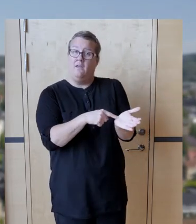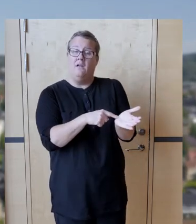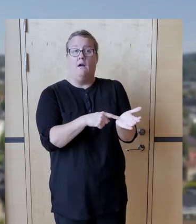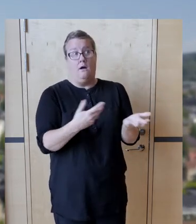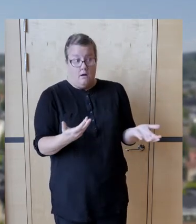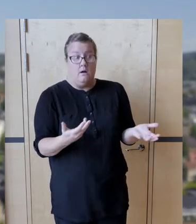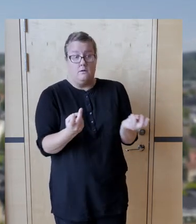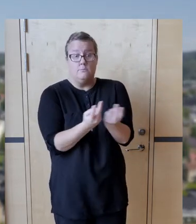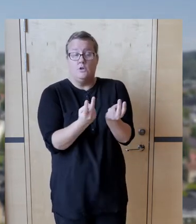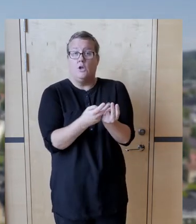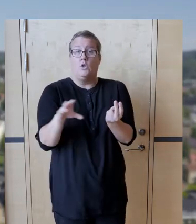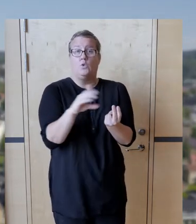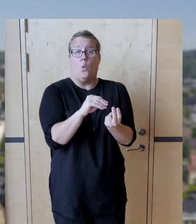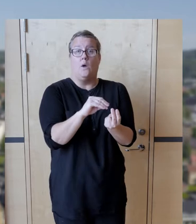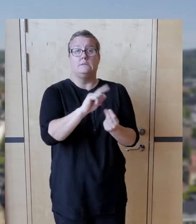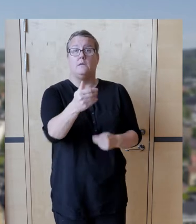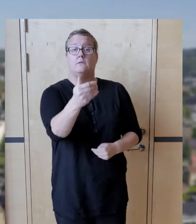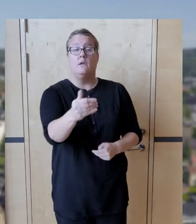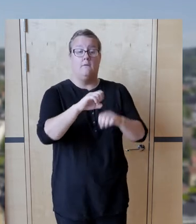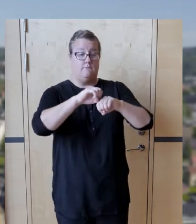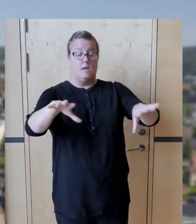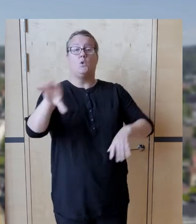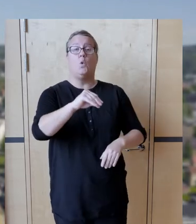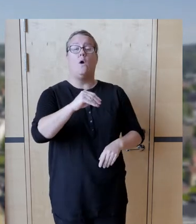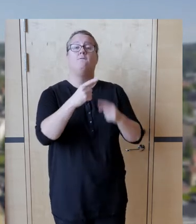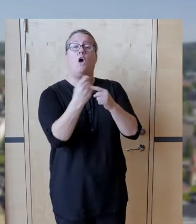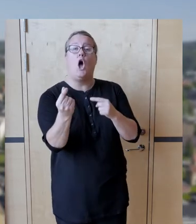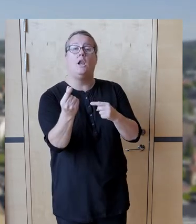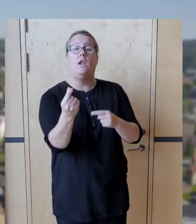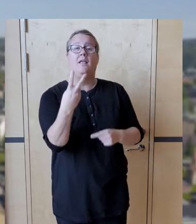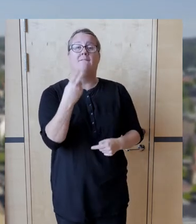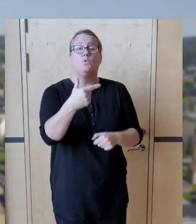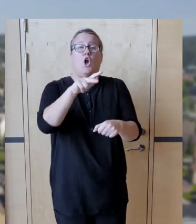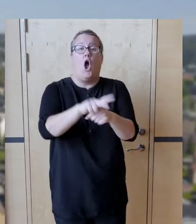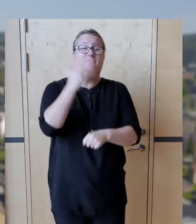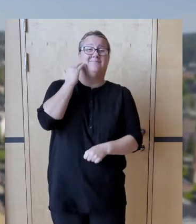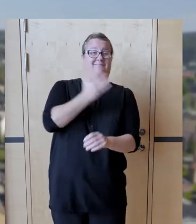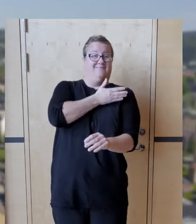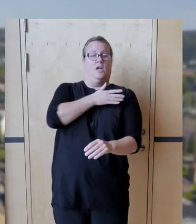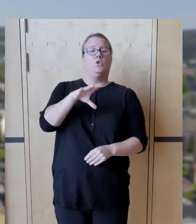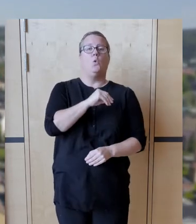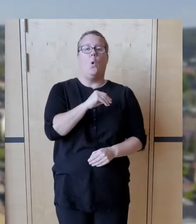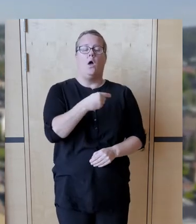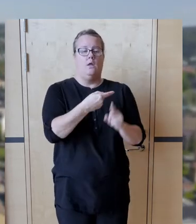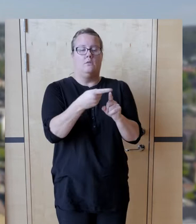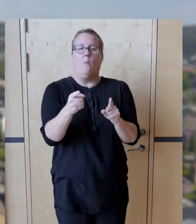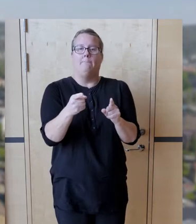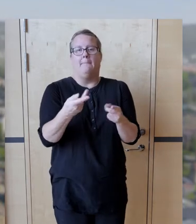De har gått till val 2018 om 120 platser har redan gjort en Bedömning